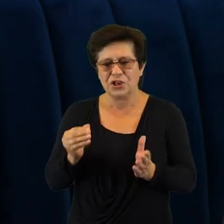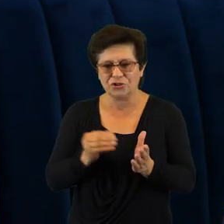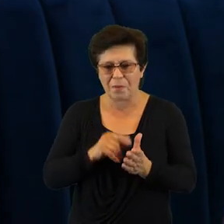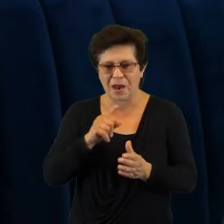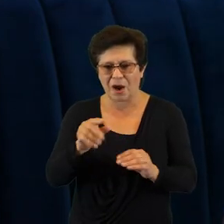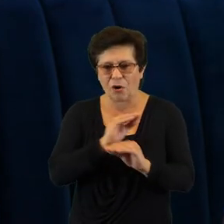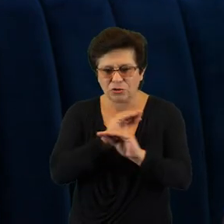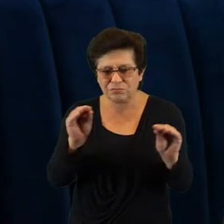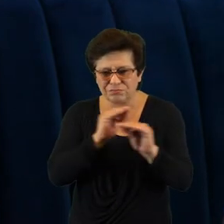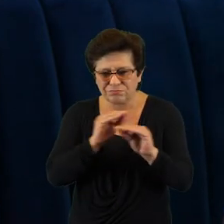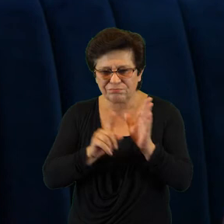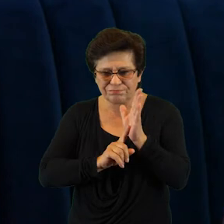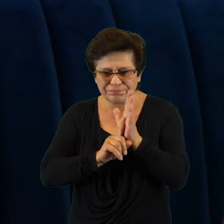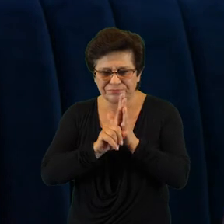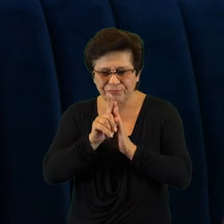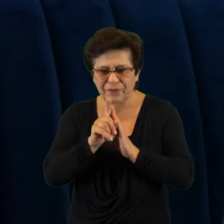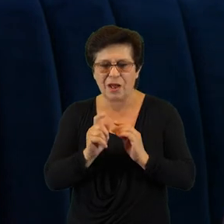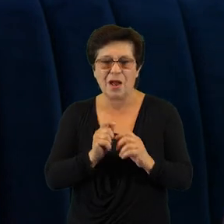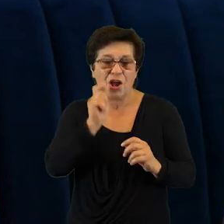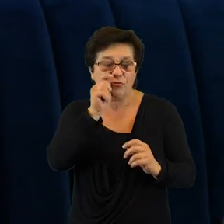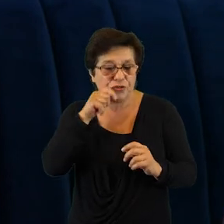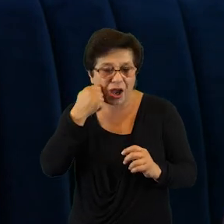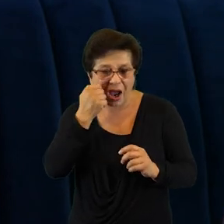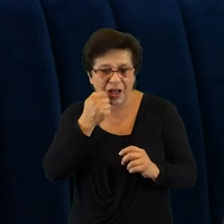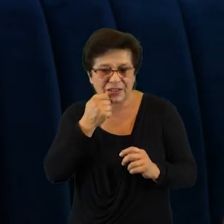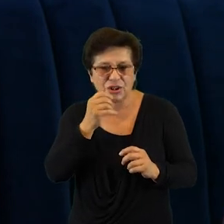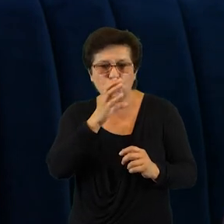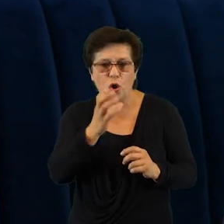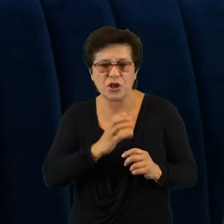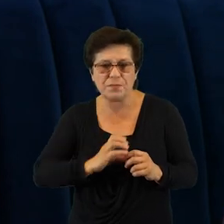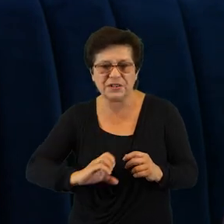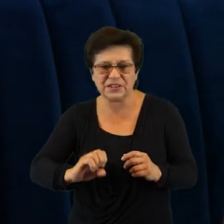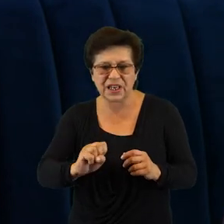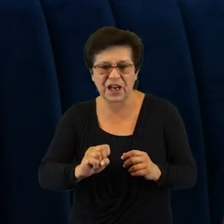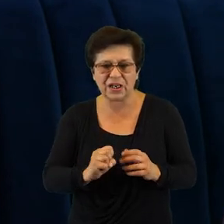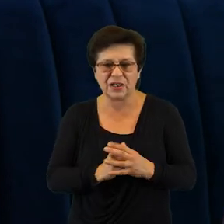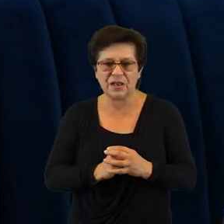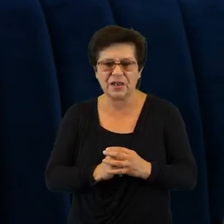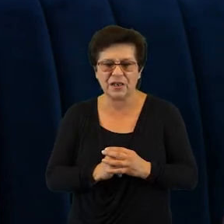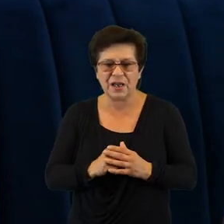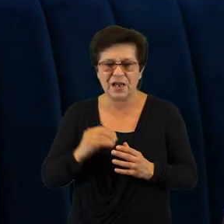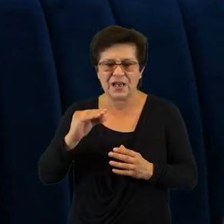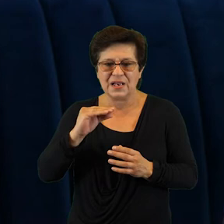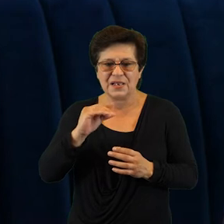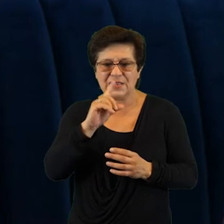Natomiast z kolei dziad Słonimskiego, Chaim Zelig Słonimski,